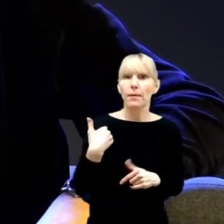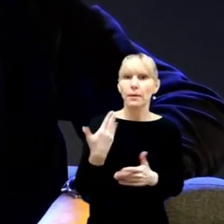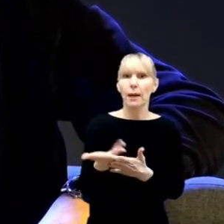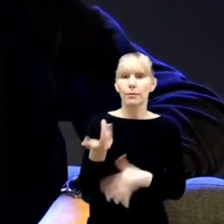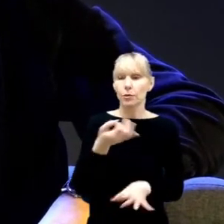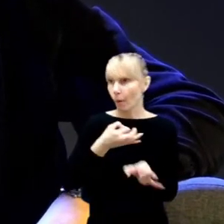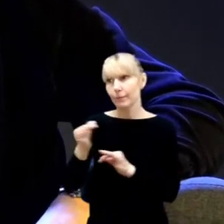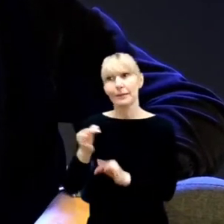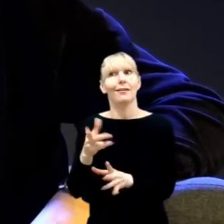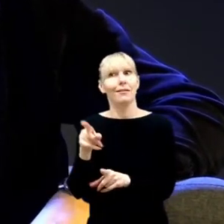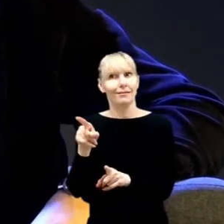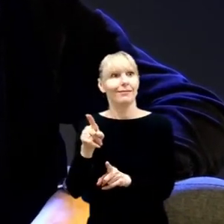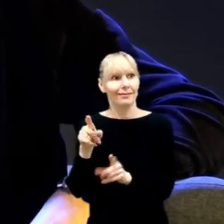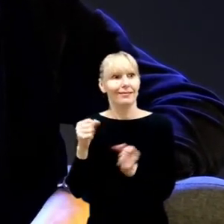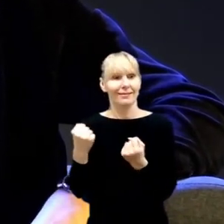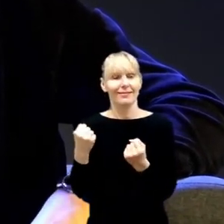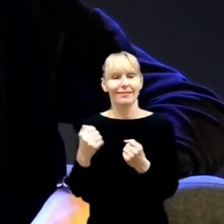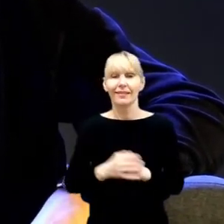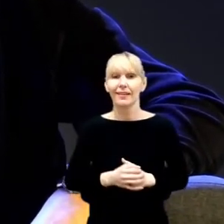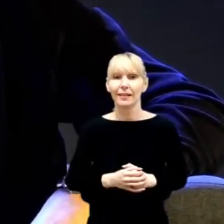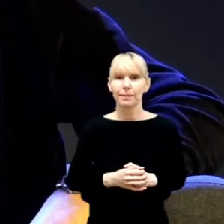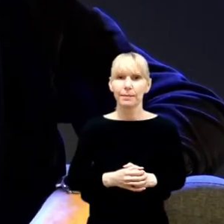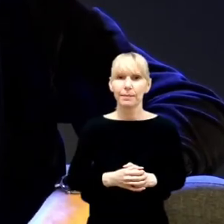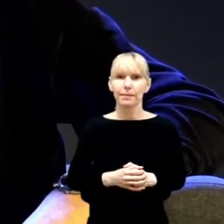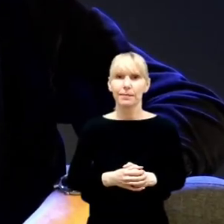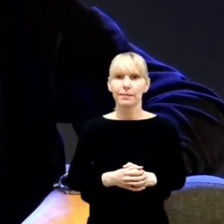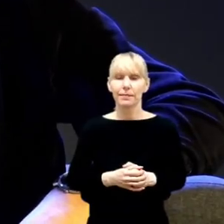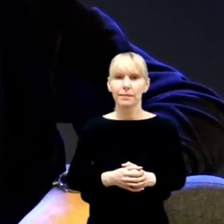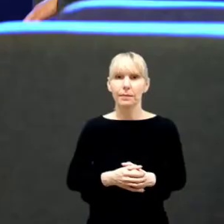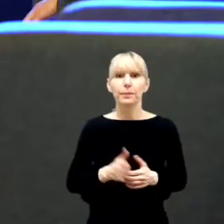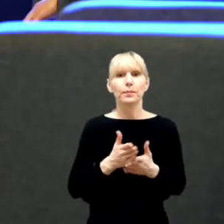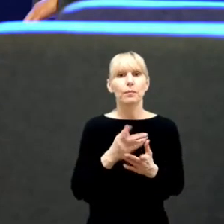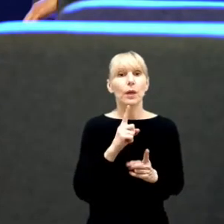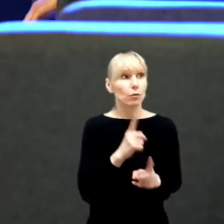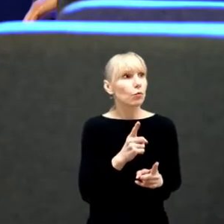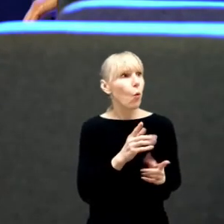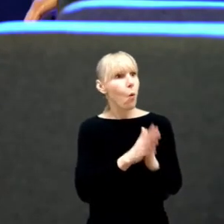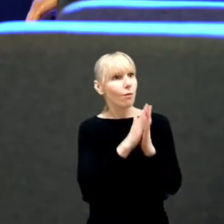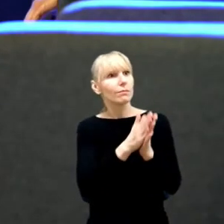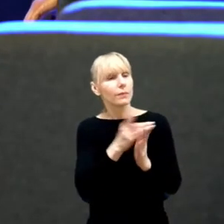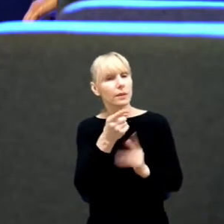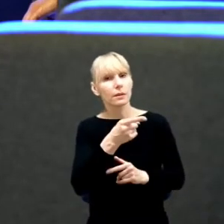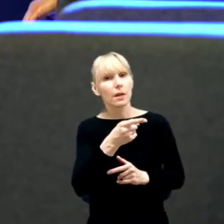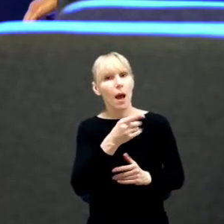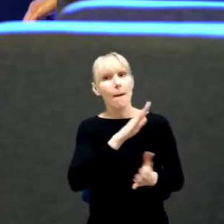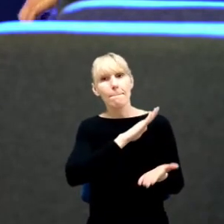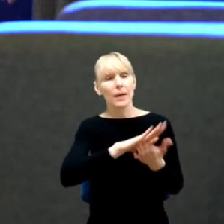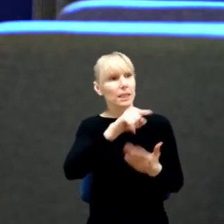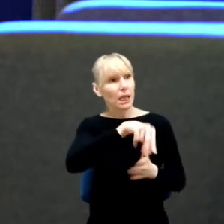Więc tutaj faktycznie apel na poziom centralny, że tutaj też bez tych regulacji się nie obędzie.